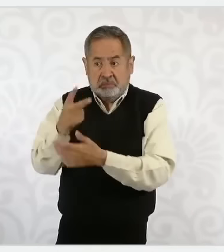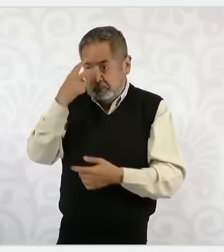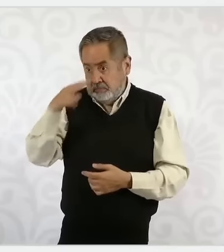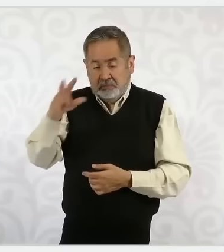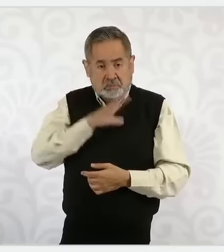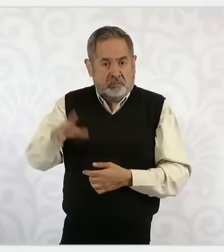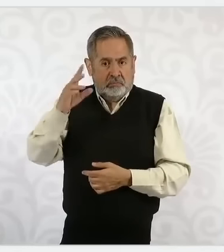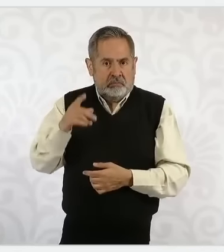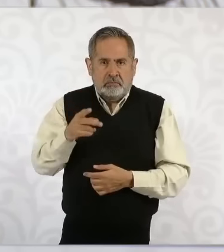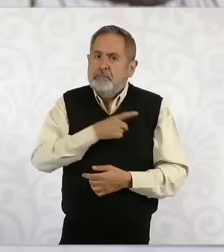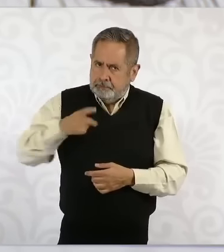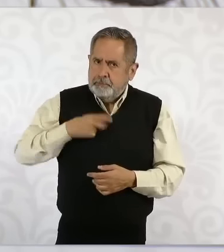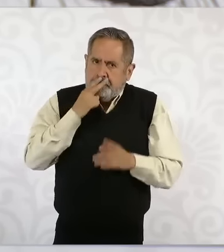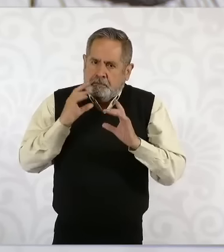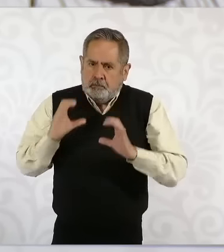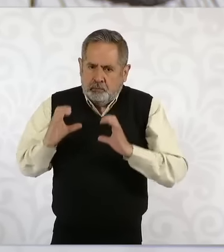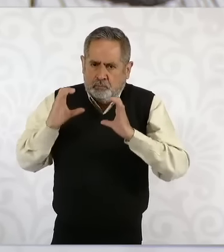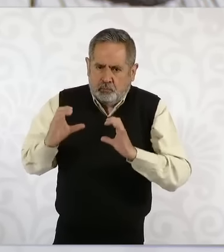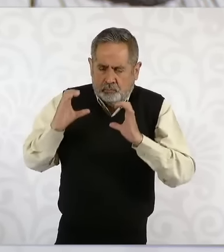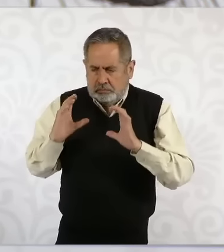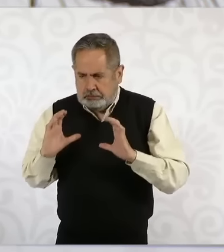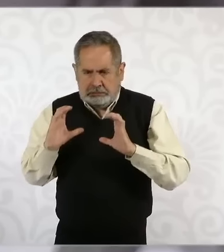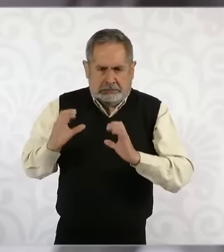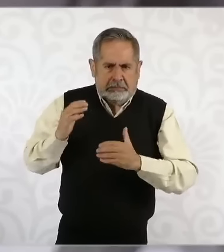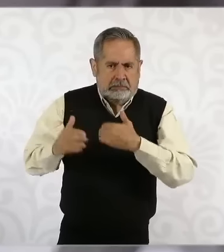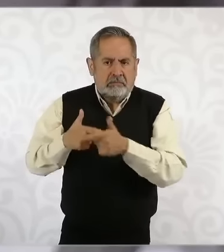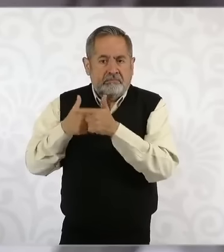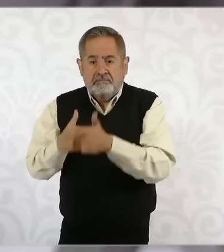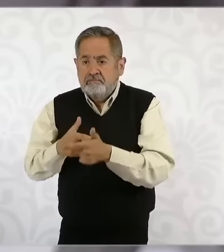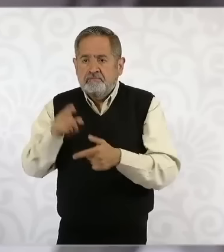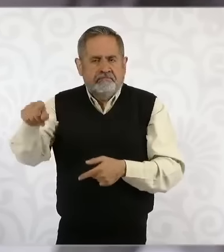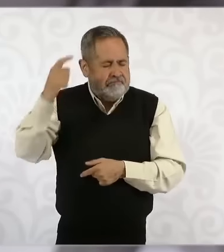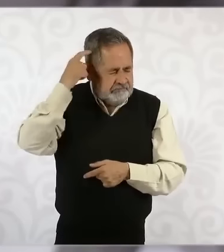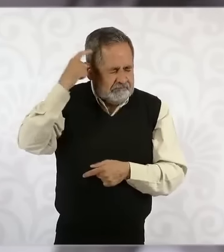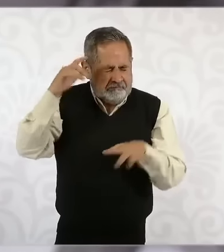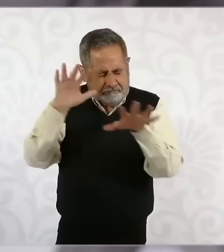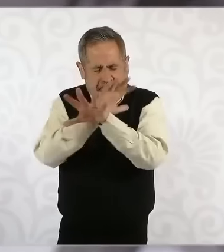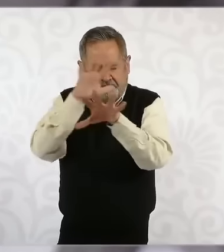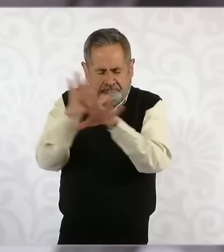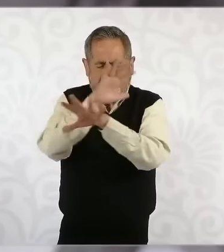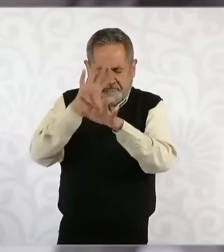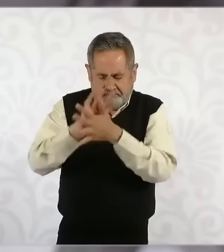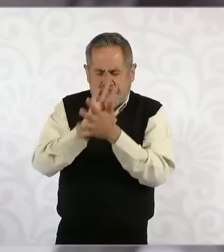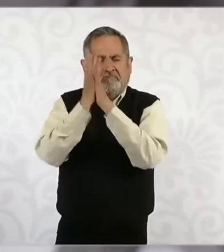Tenemos que cuidarlo, conservarlo y seguir con la revolución de las conciencias siempre.